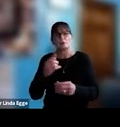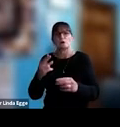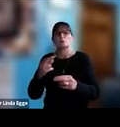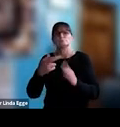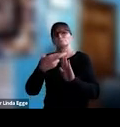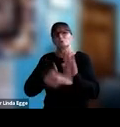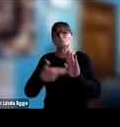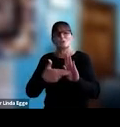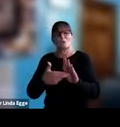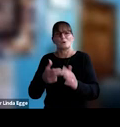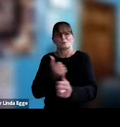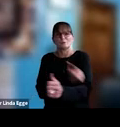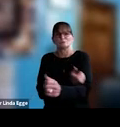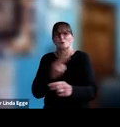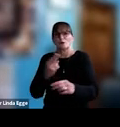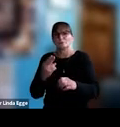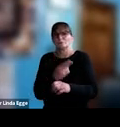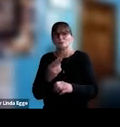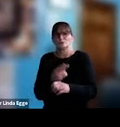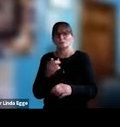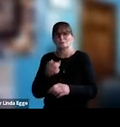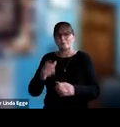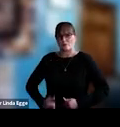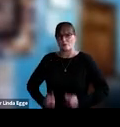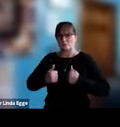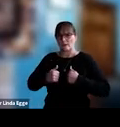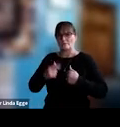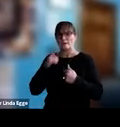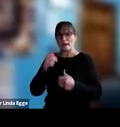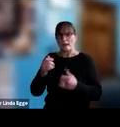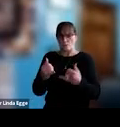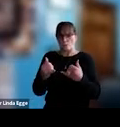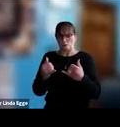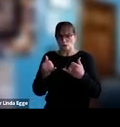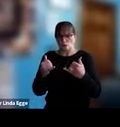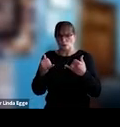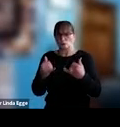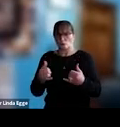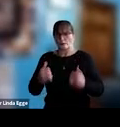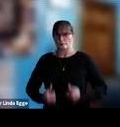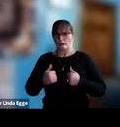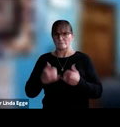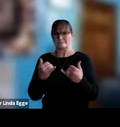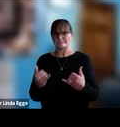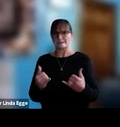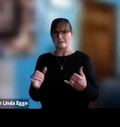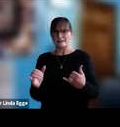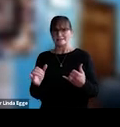en la vida del solicitante, cómo es su consumo actual y cómo se sienten cuando consumen sustancias